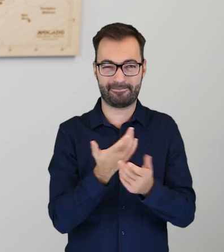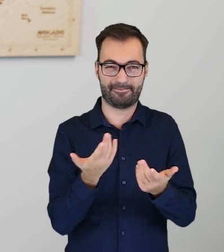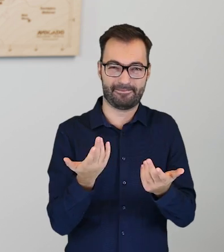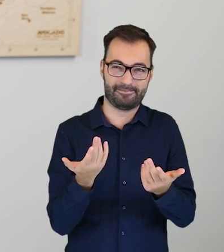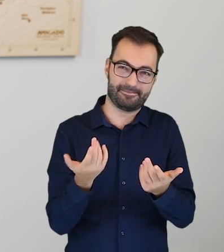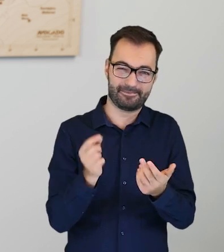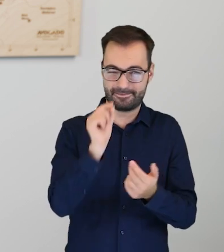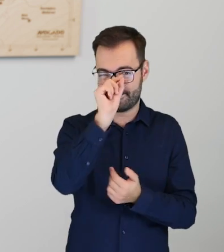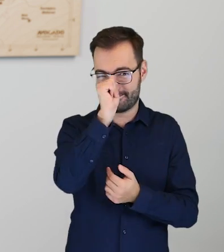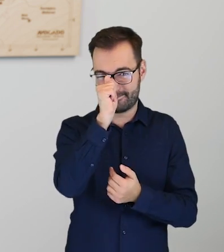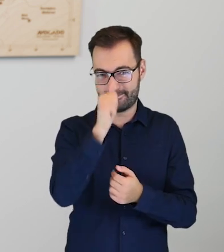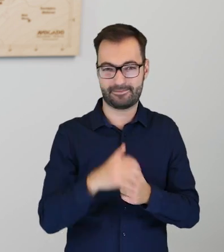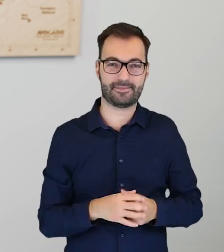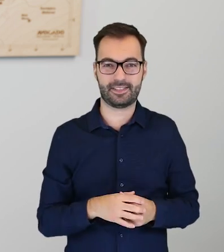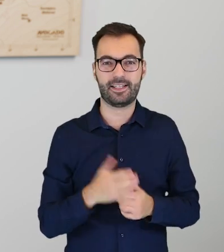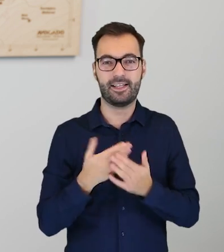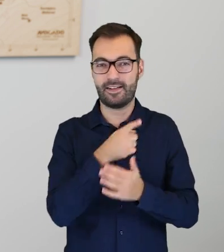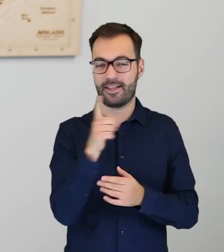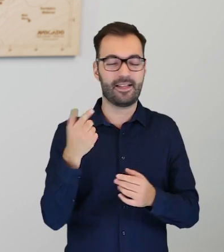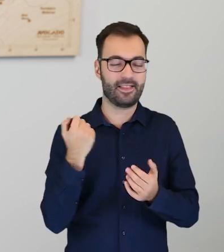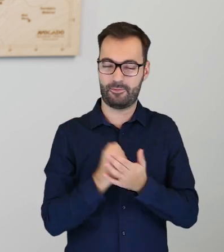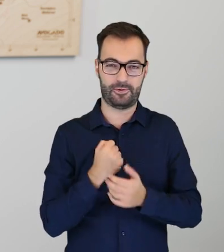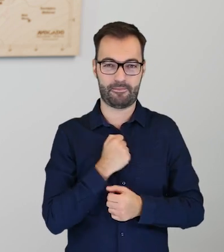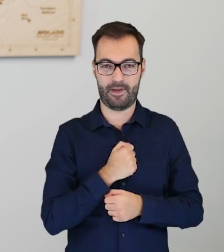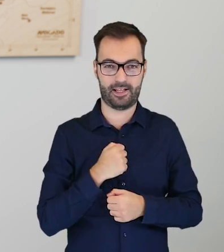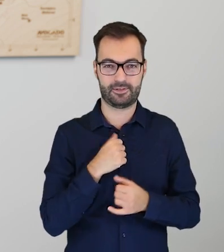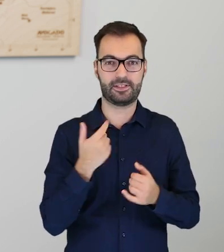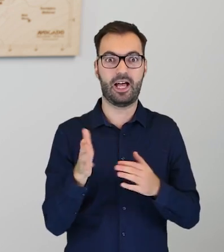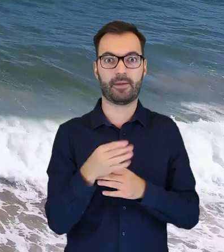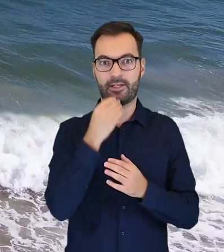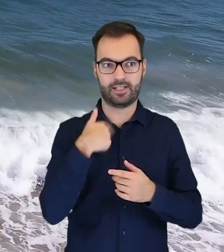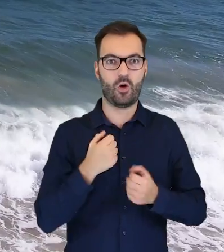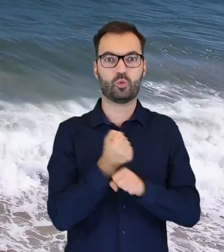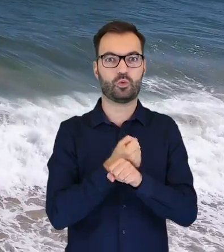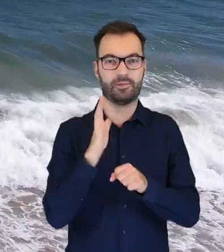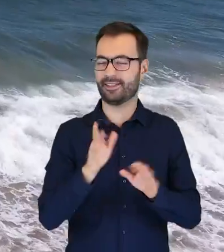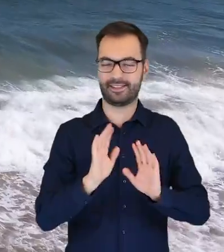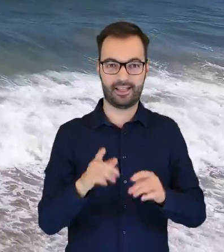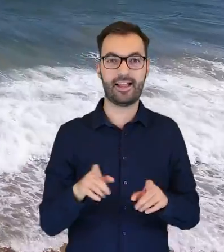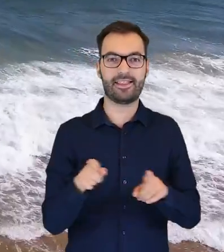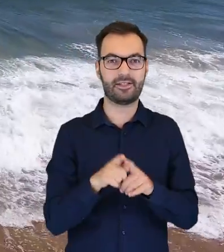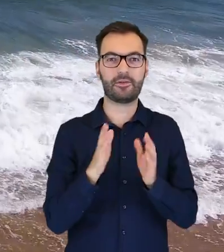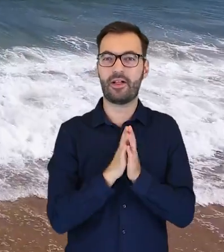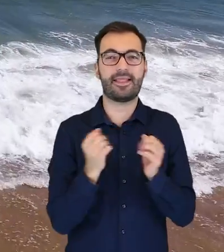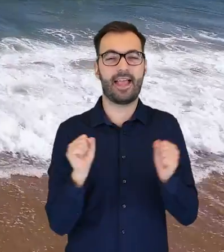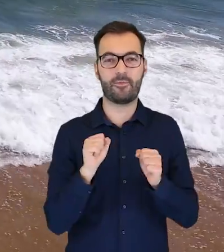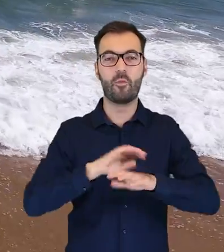jest naprawdę niewielkie i nie musicie obawiać się spożywania ryb. Nie trzeba też się bać kąpieli w morzu,